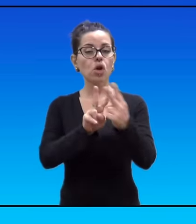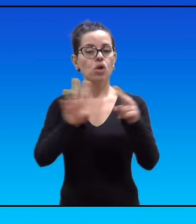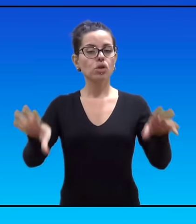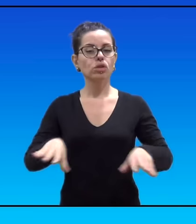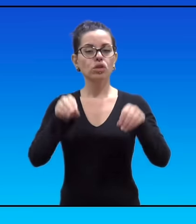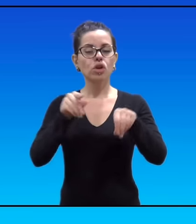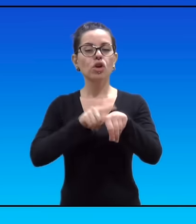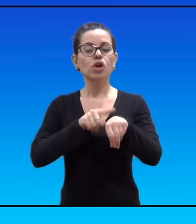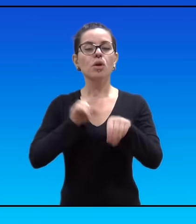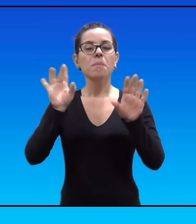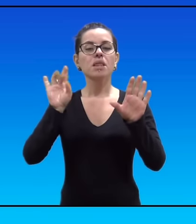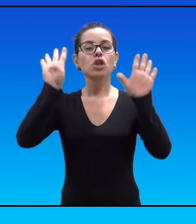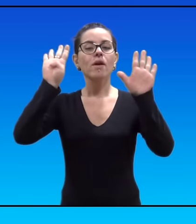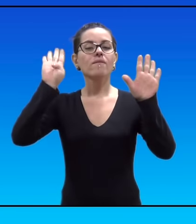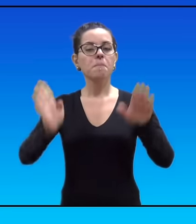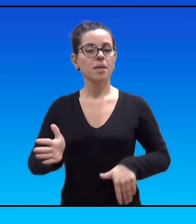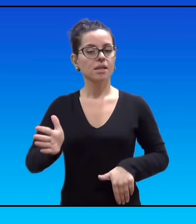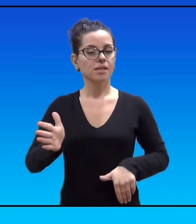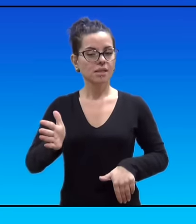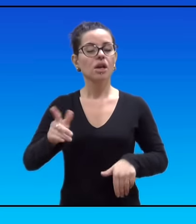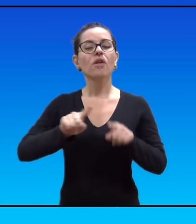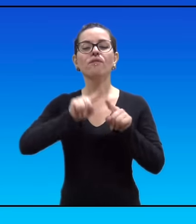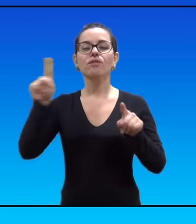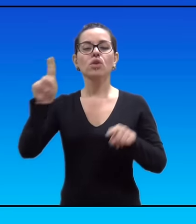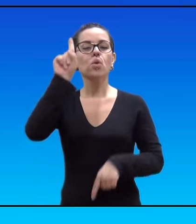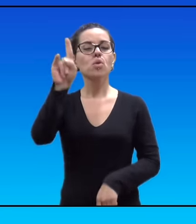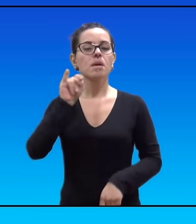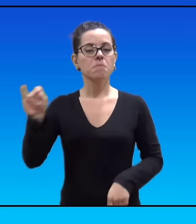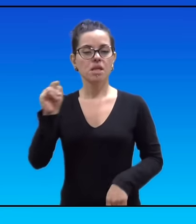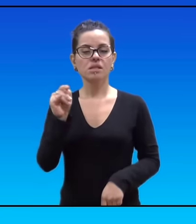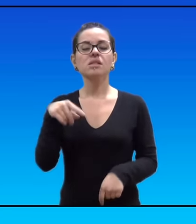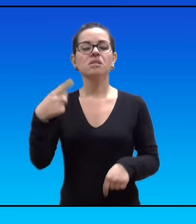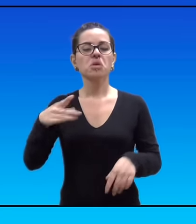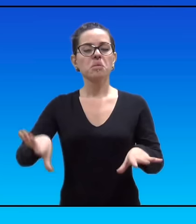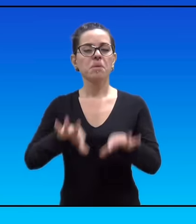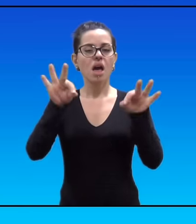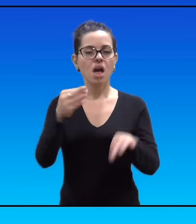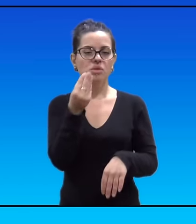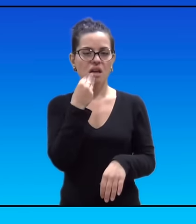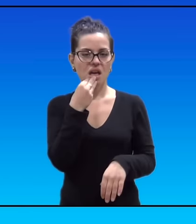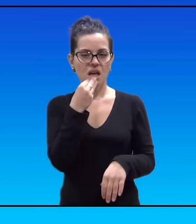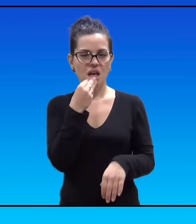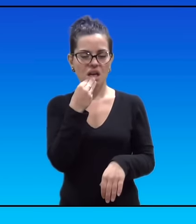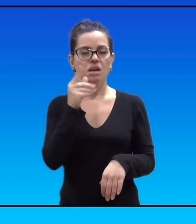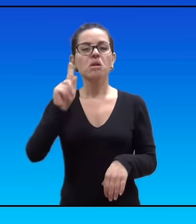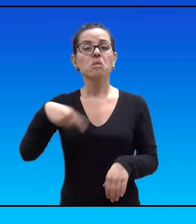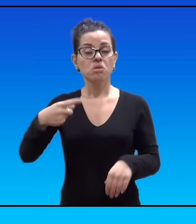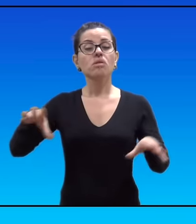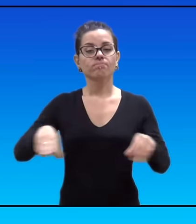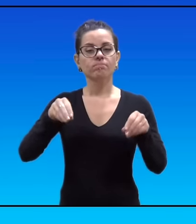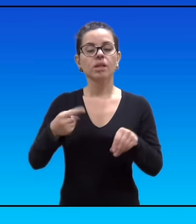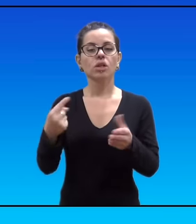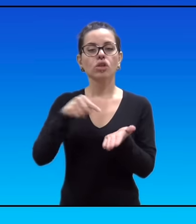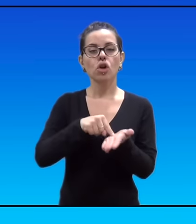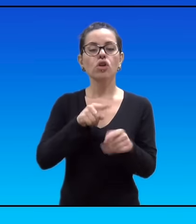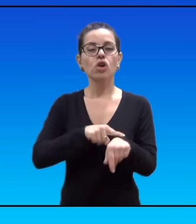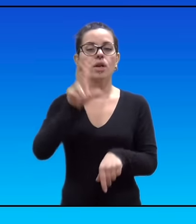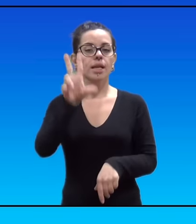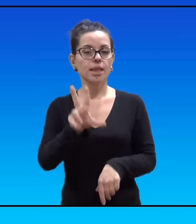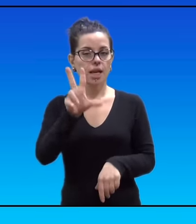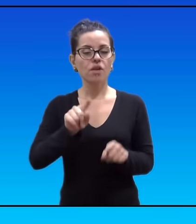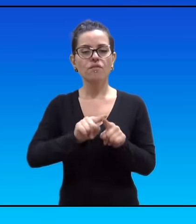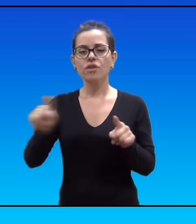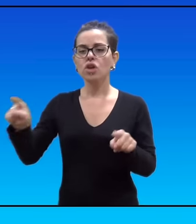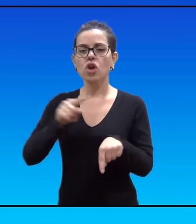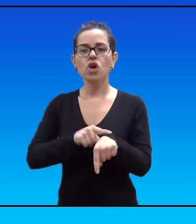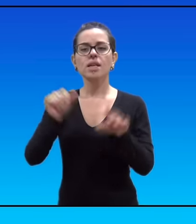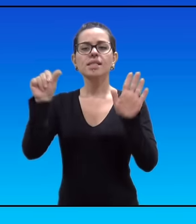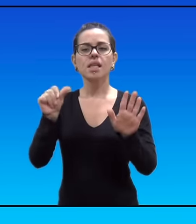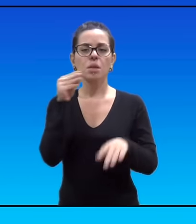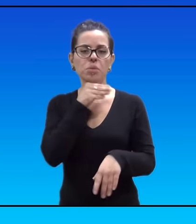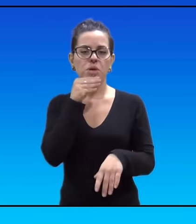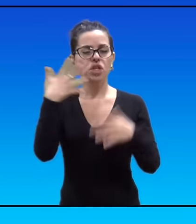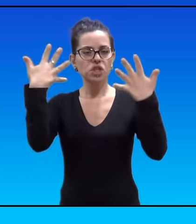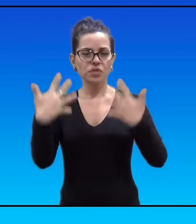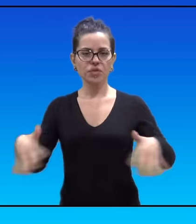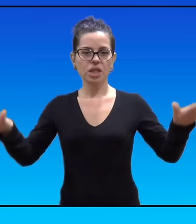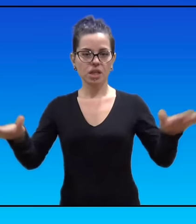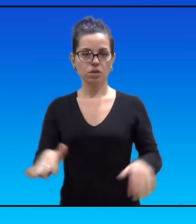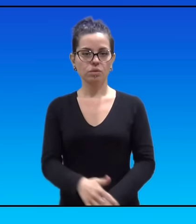L'incontro sarà dalle 9.30 alle 13.30, con pausa pranzo, poi continuerà dalle 15 alle 18.